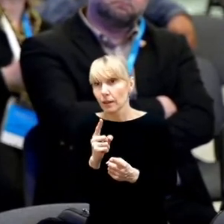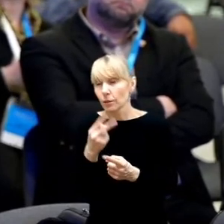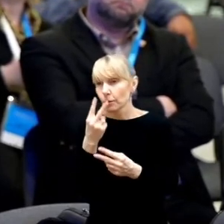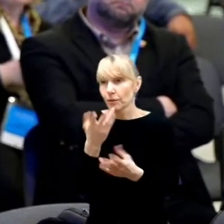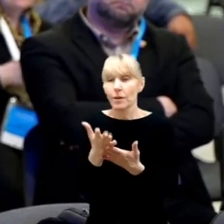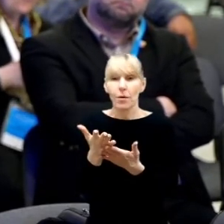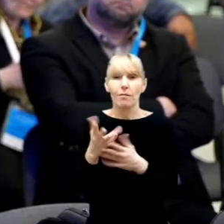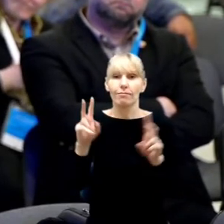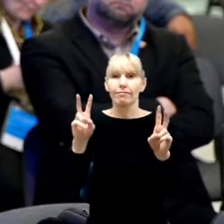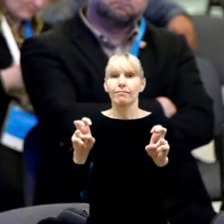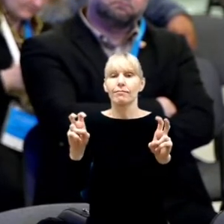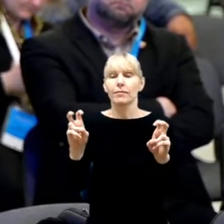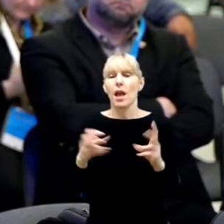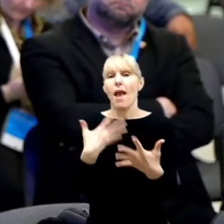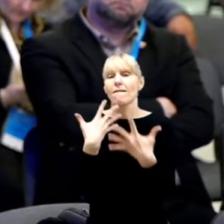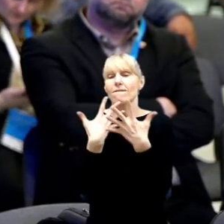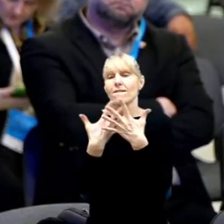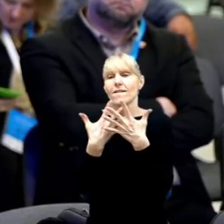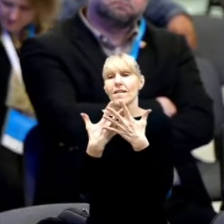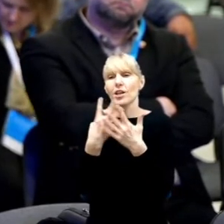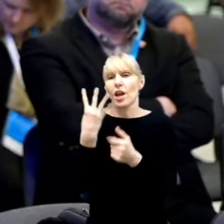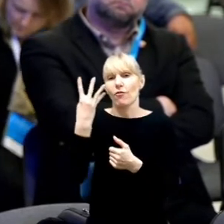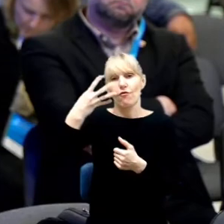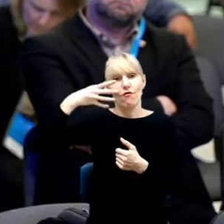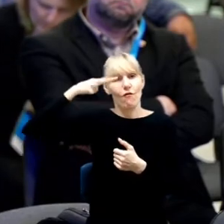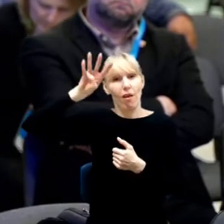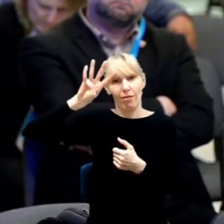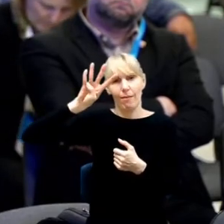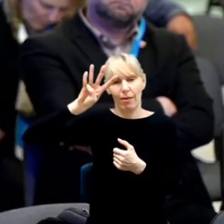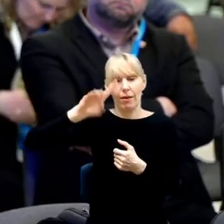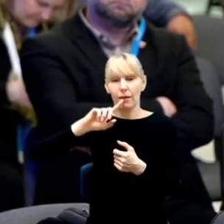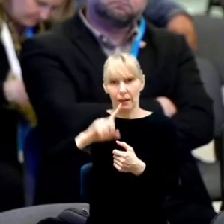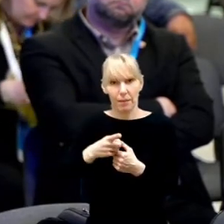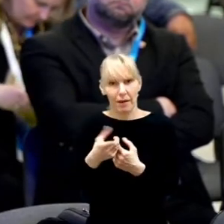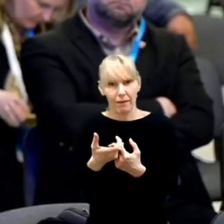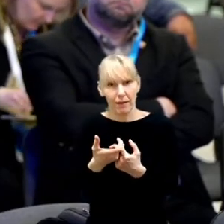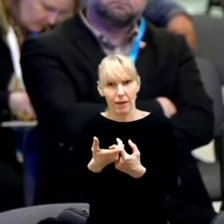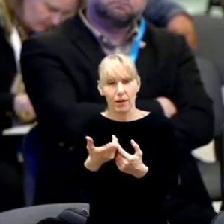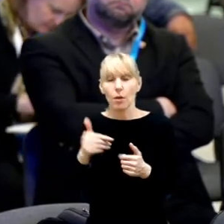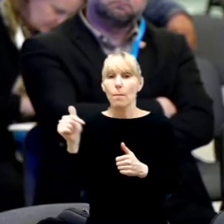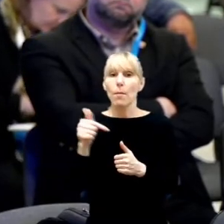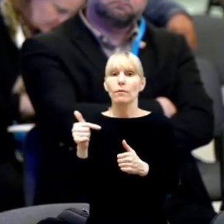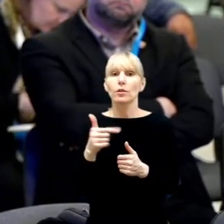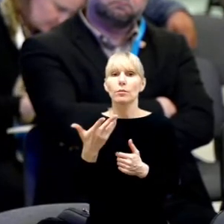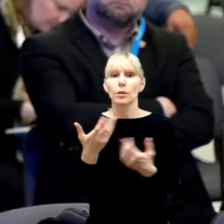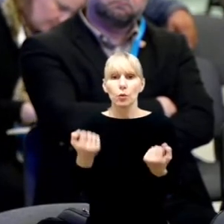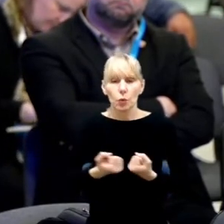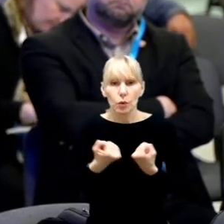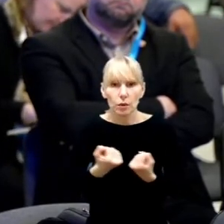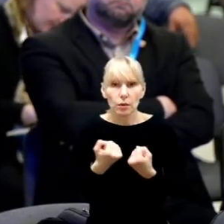to powinniśmy pamiętać również o tym, że powinniśmy wykształcić mechanizm rotacji mieszkań.